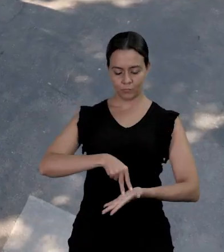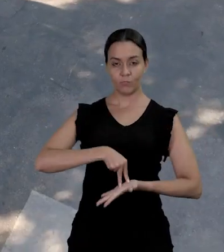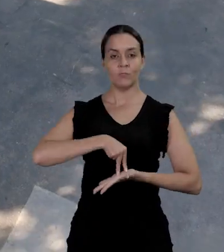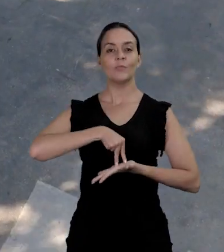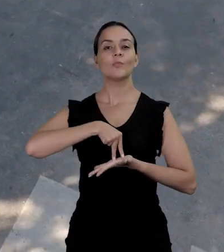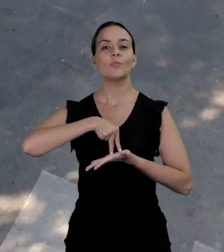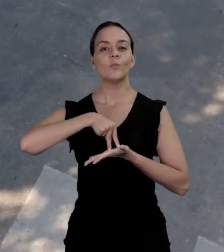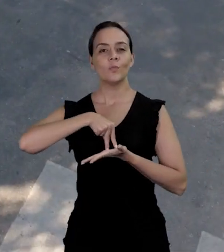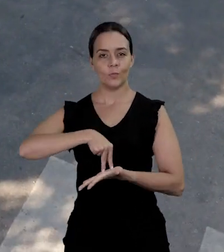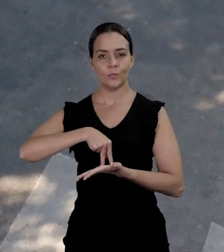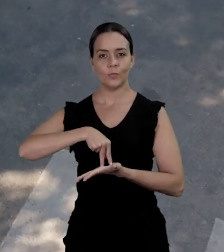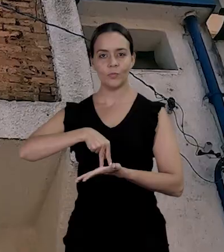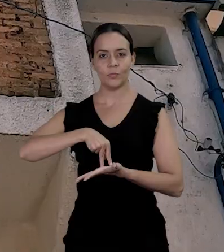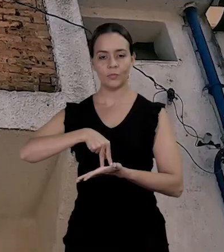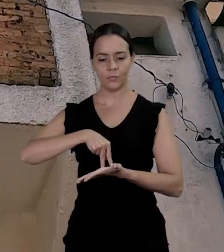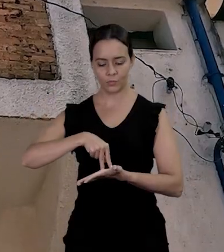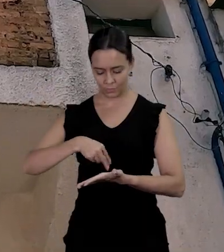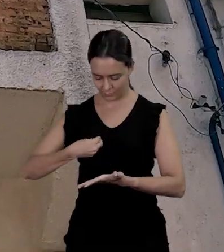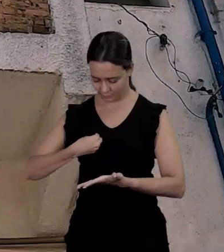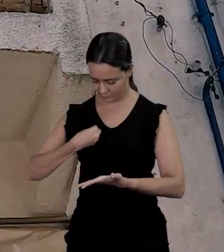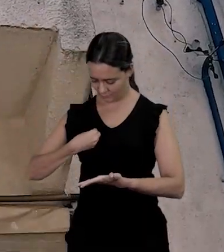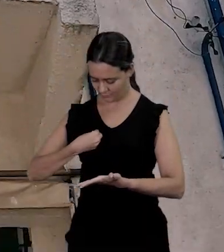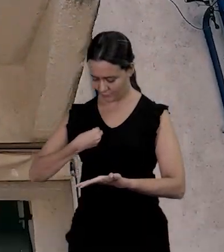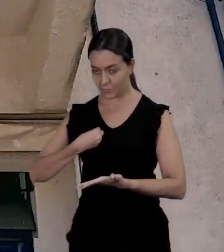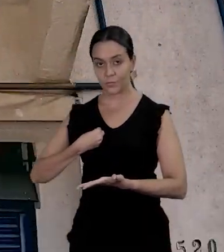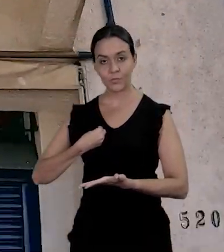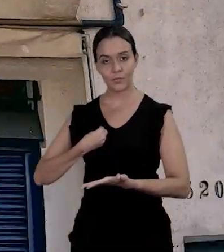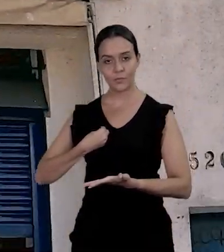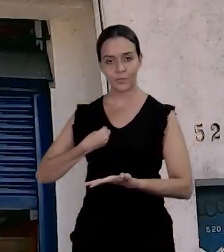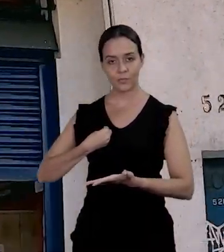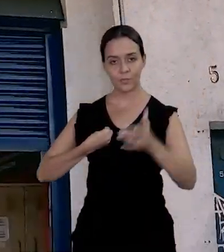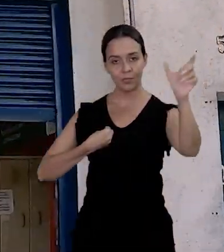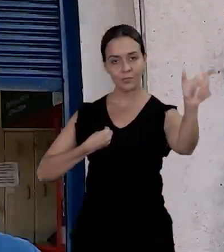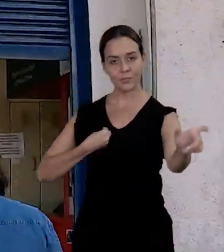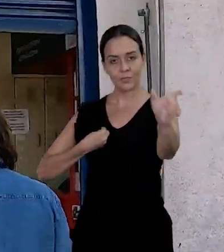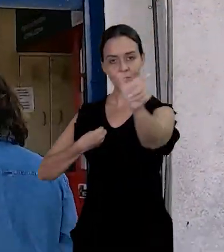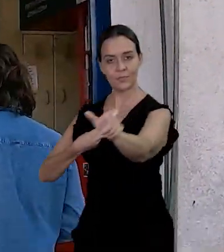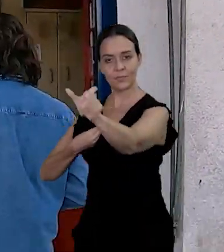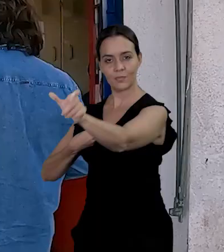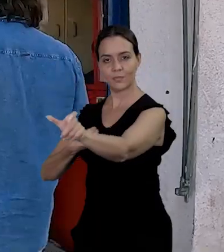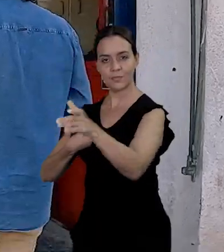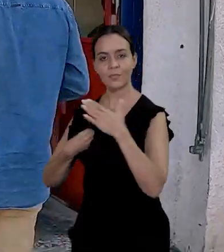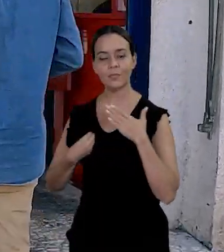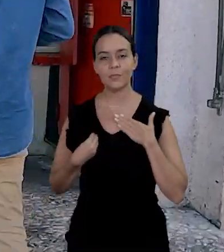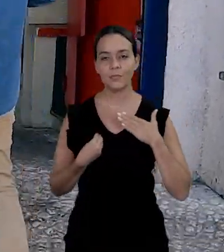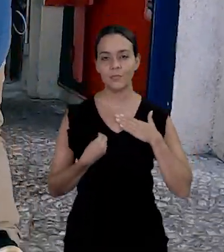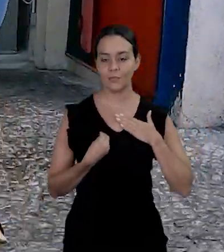nos dirigimos, mas a toda a sua existência, a do espectador e a nossa.